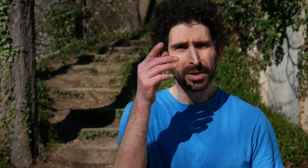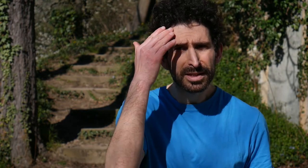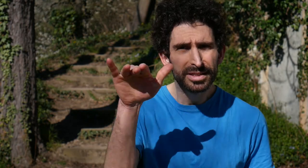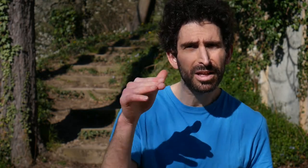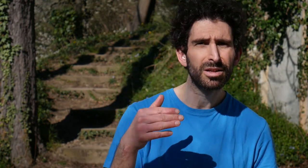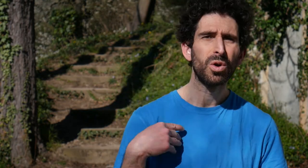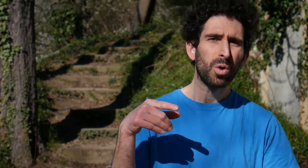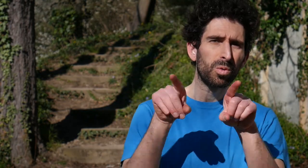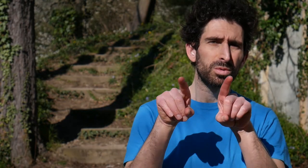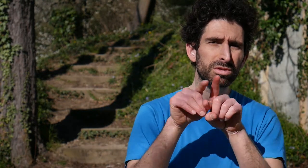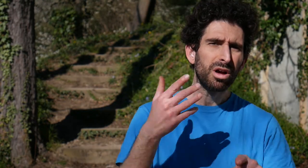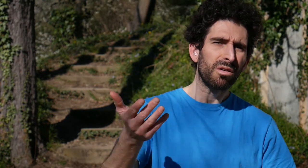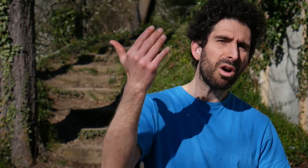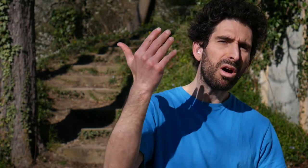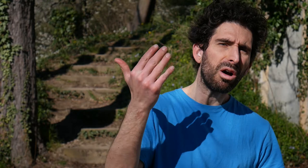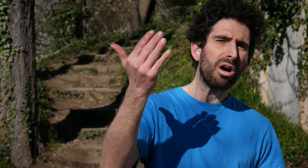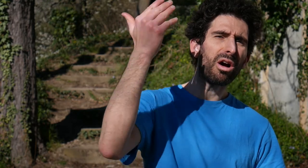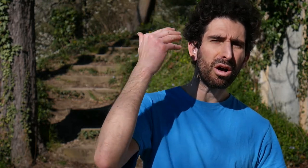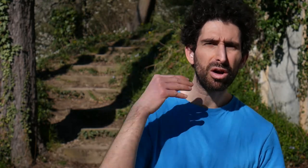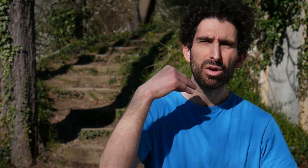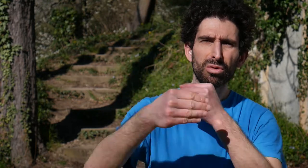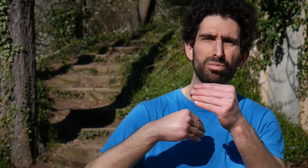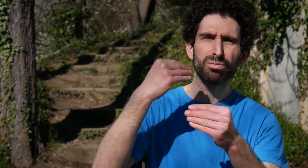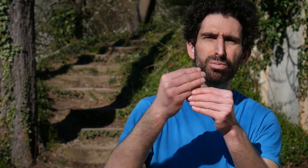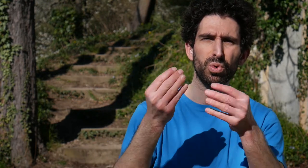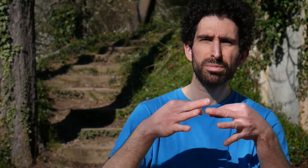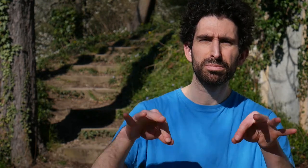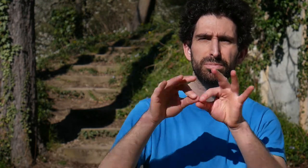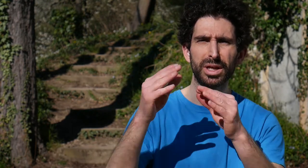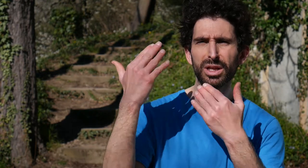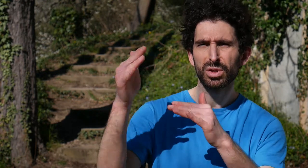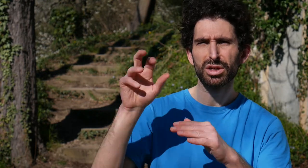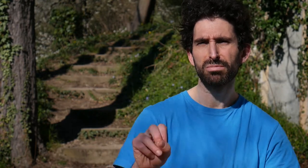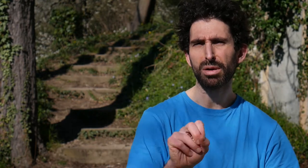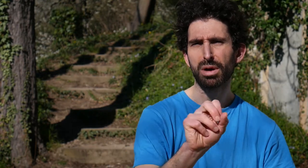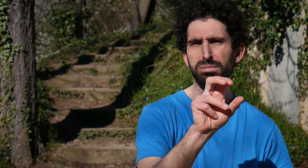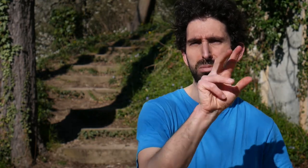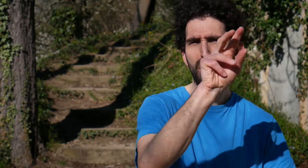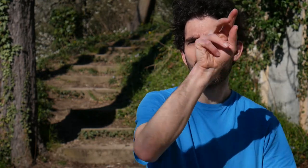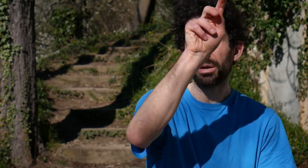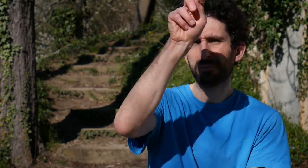Tu sais, avant, j'ai aussi voyagé dans le monde visiter des pays étrangers